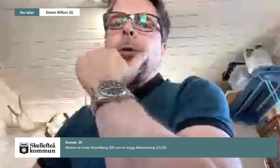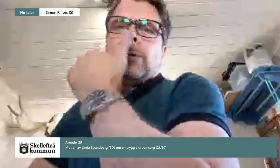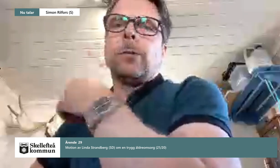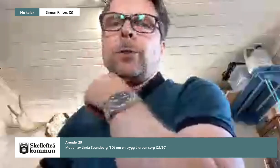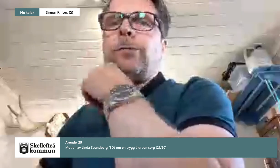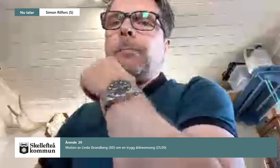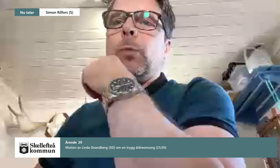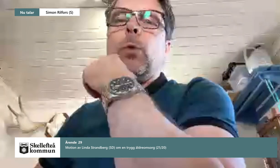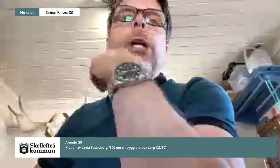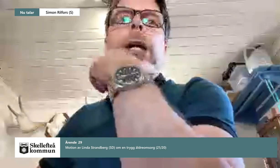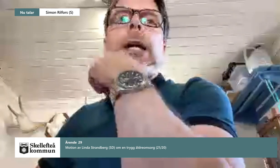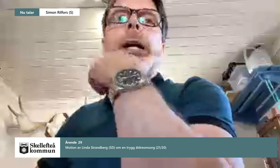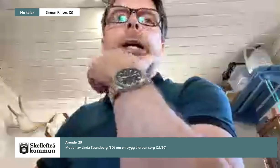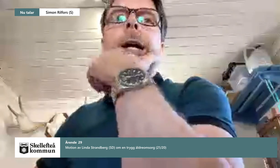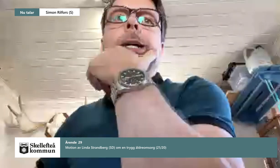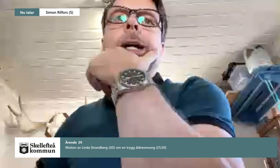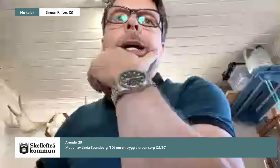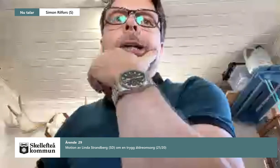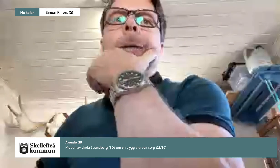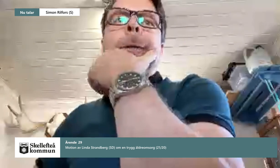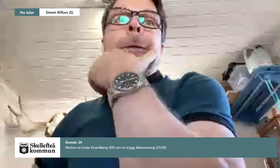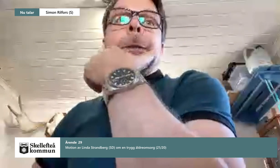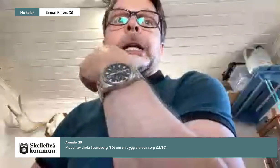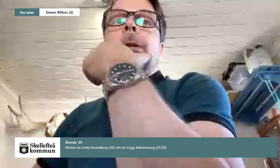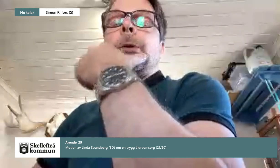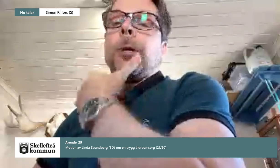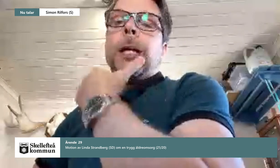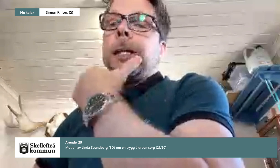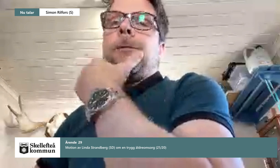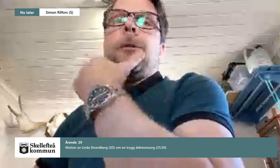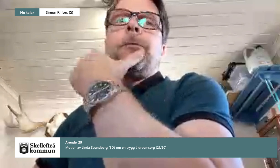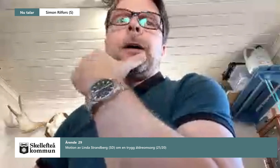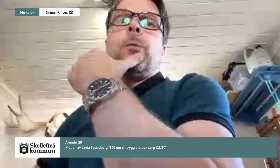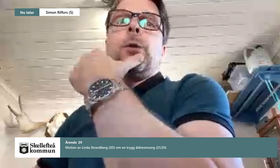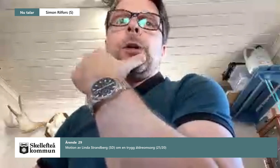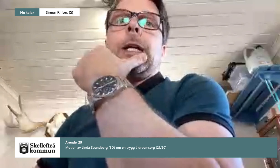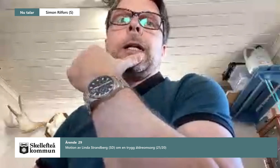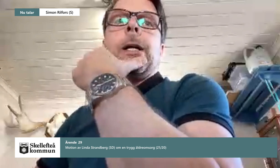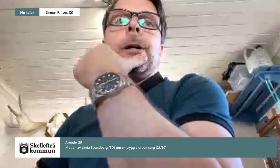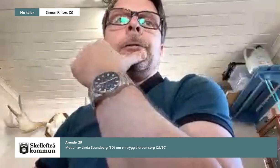Som 25-åring eller eller kanske Rattonykterhet i 45-årsåldern